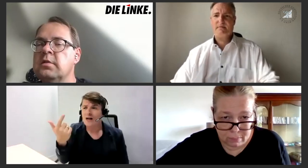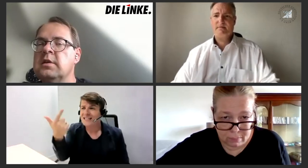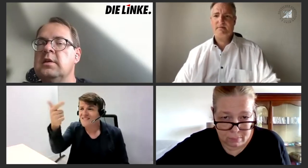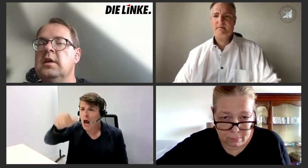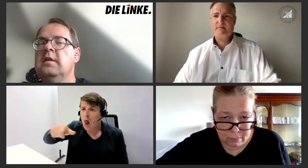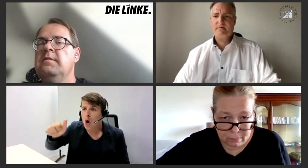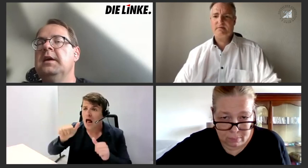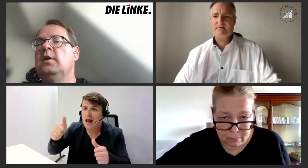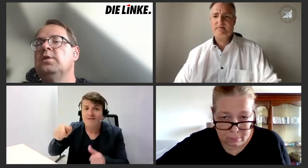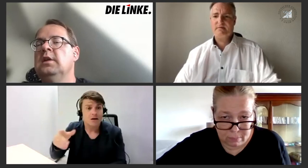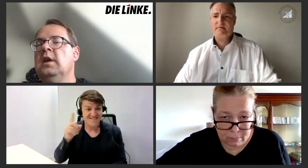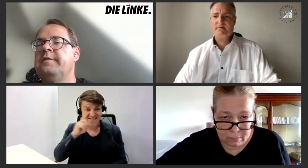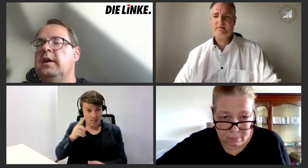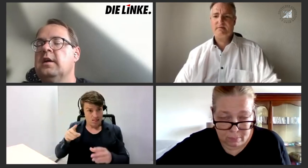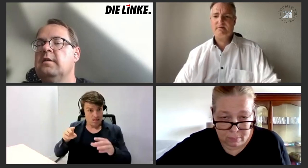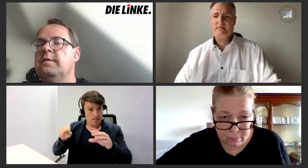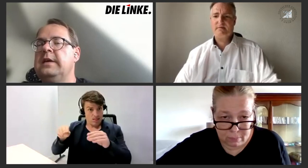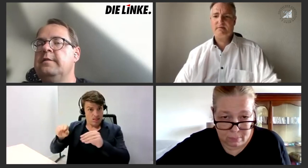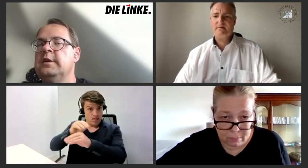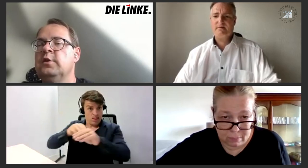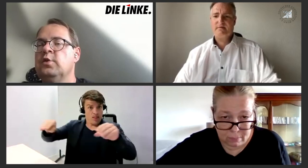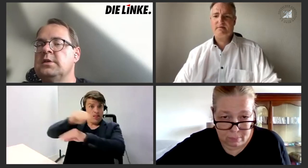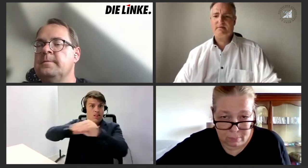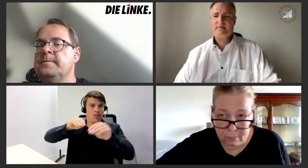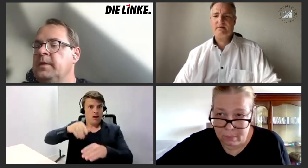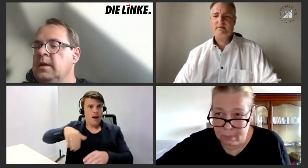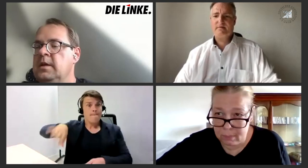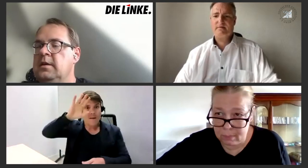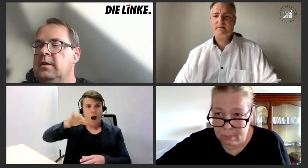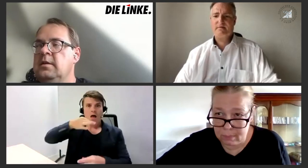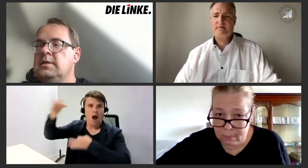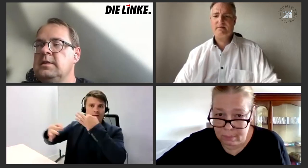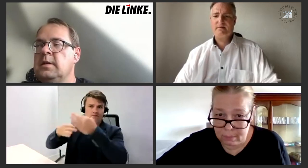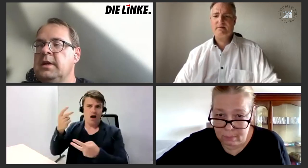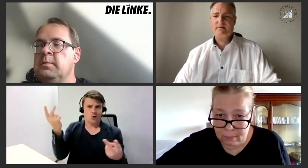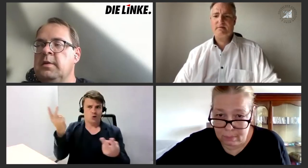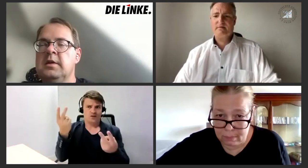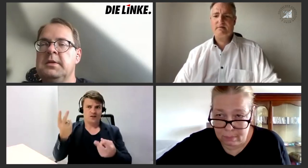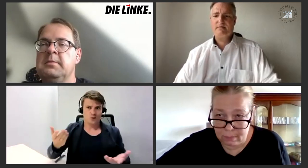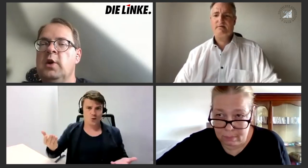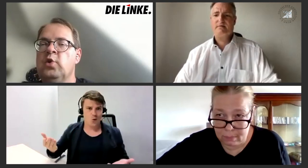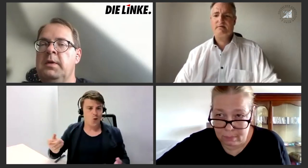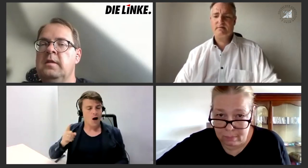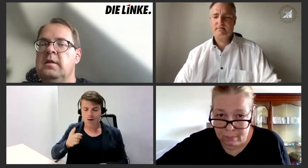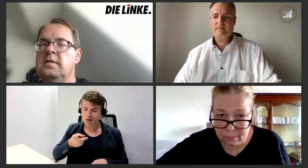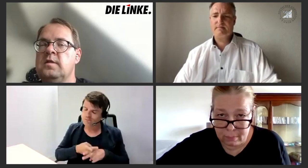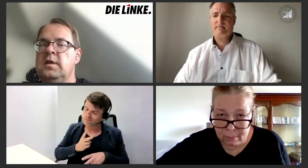glaube wenn es sich rumsprechen würde, wäre auch die Nachfrage viel, viel größer. Es ist aber immer